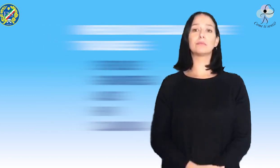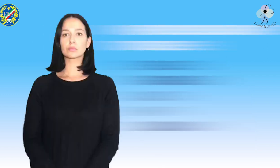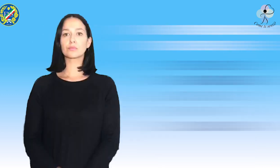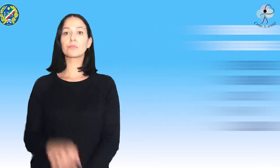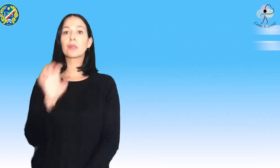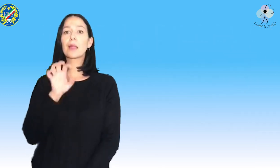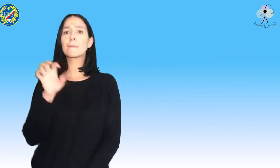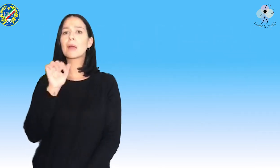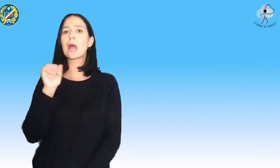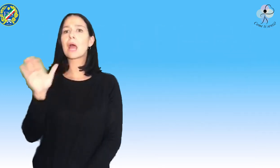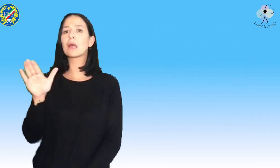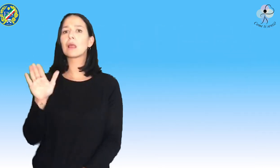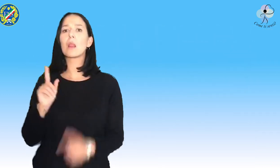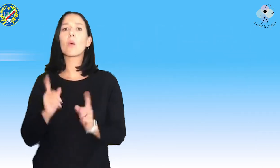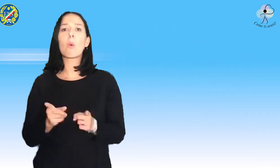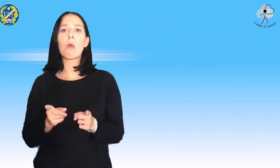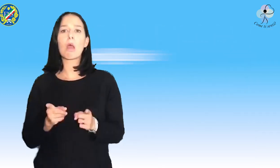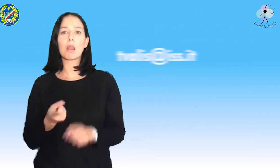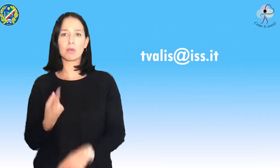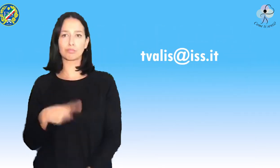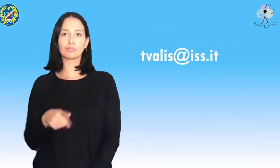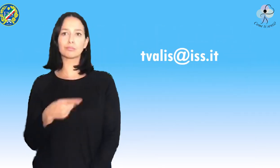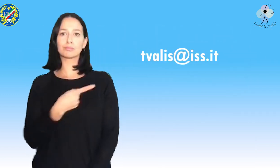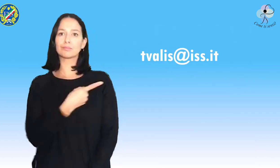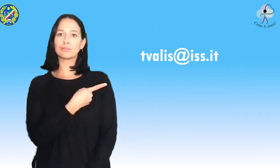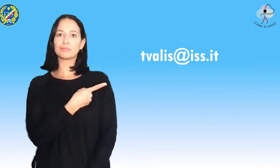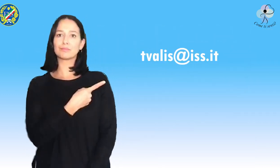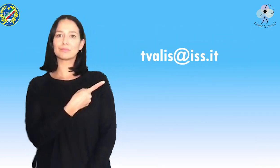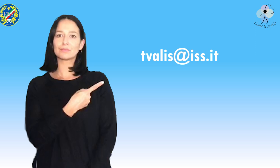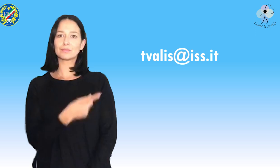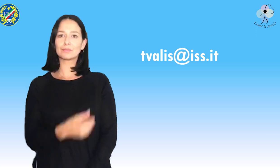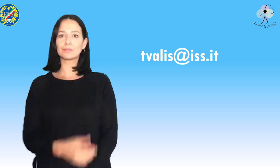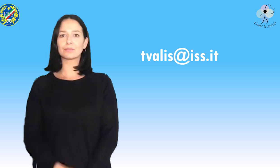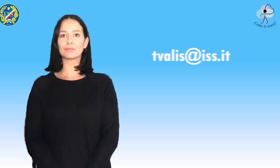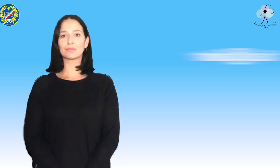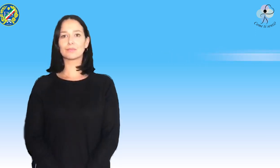L’indirizzo di posta elettronica riservato alle persone sorde è: tvalis@iss.it